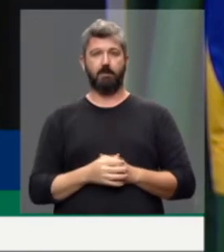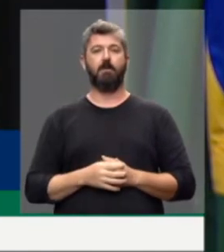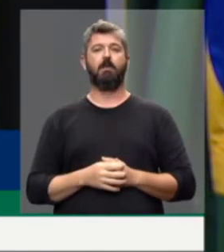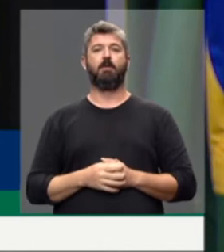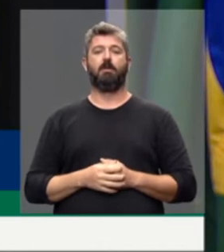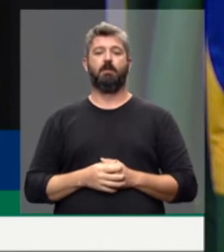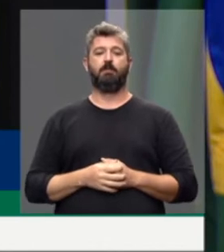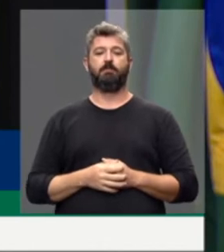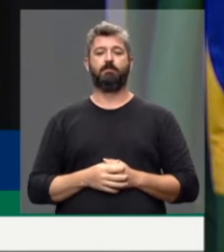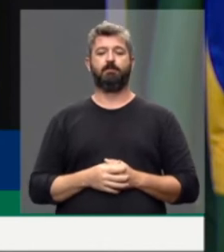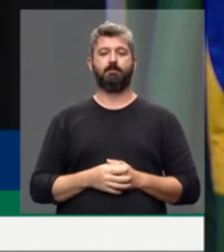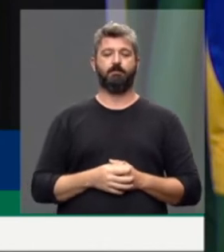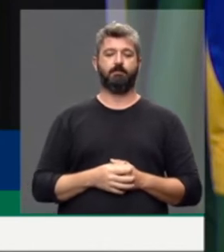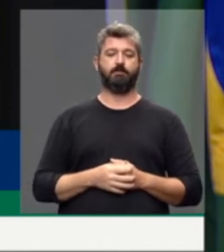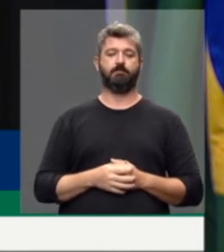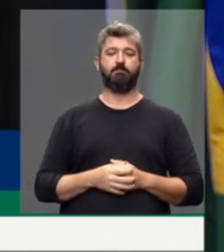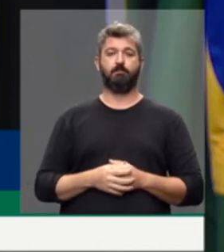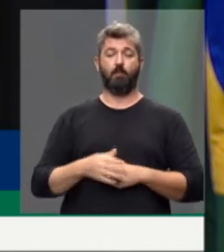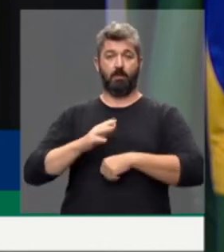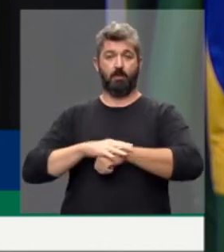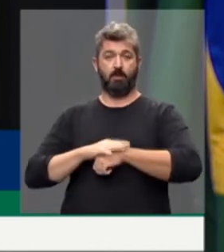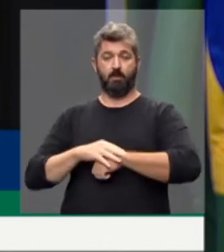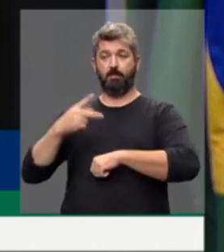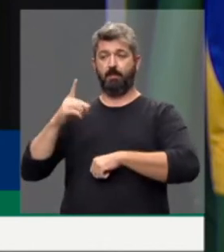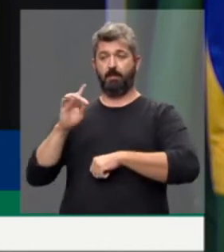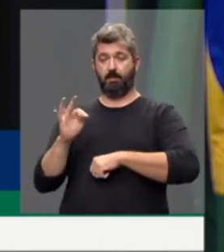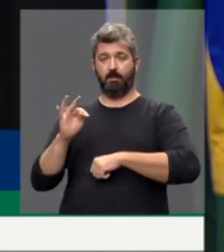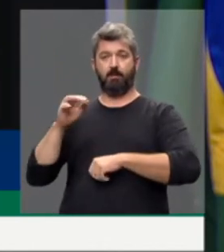BRASIL, DA PRODUÇÃO, COMERCIALIZAÇÃO E QUALIDADE. É UM PRAZER TER VOSSA EXCELÊNCIA AQUI. EU QUERIA,